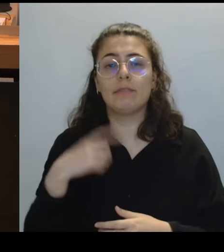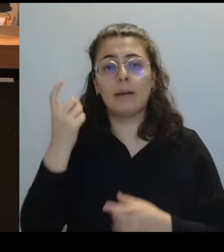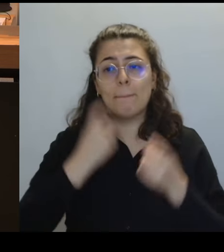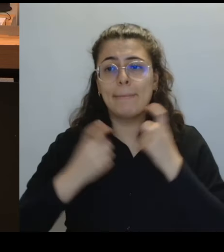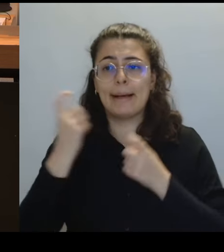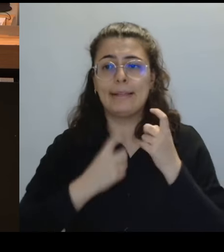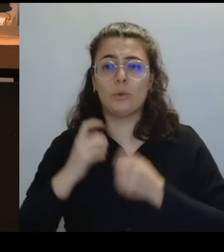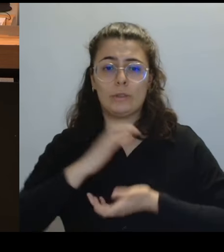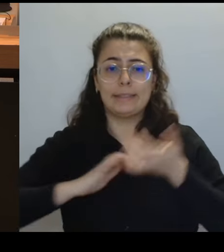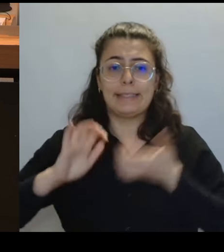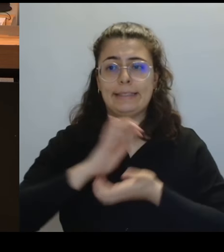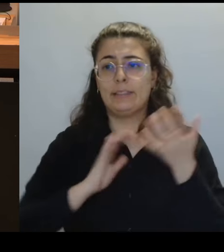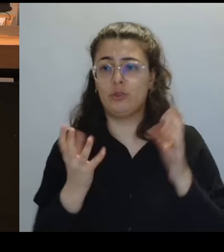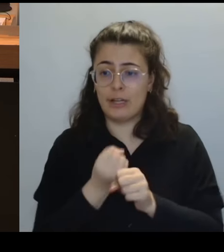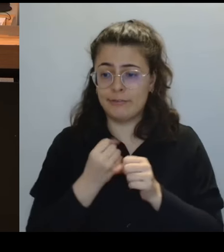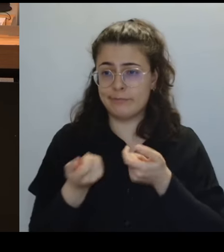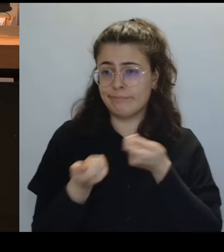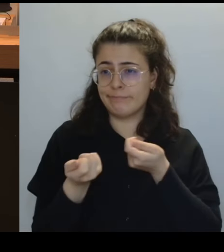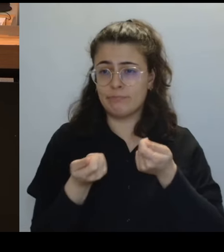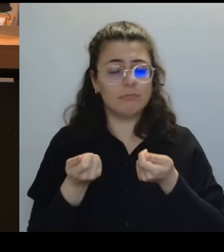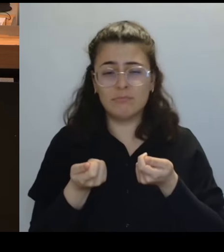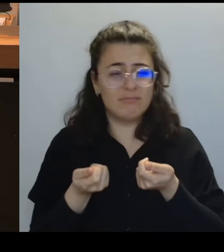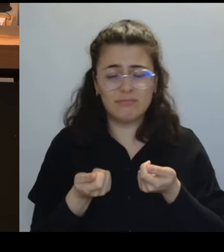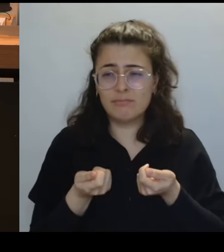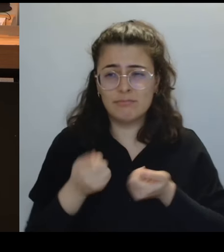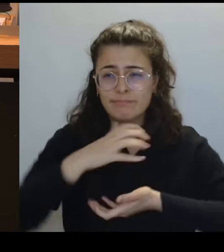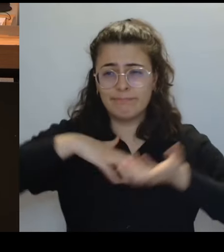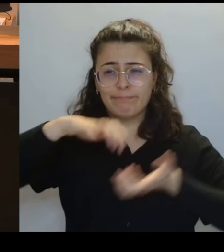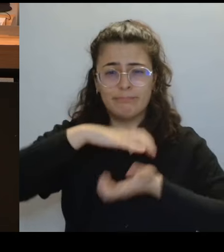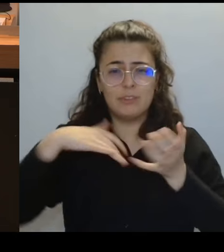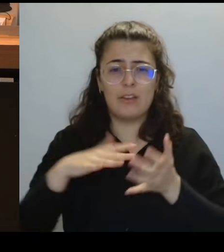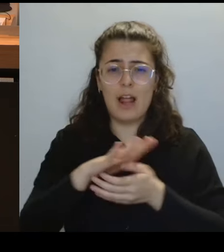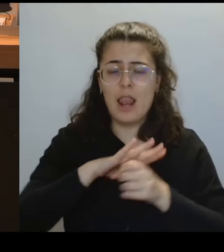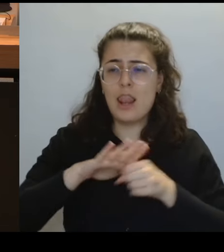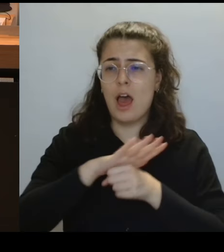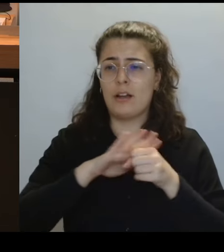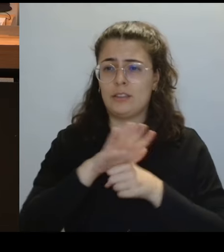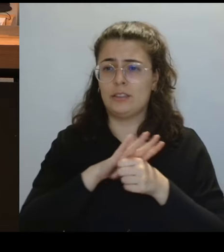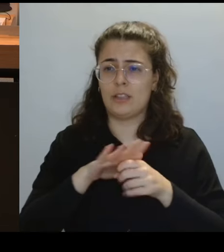Landesaufnahmeprogramme für Syrer, wo der Krieg in Syrien lange vorbei ist.